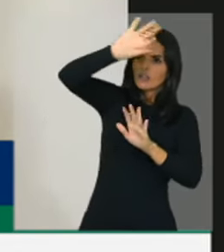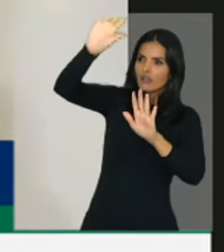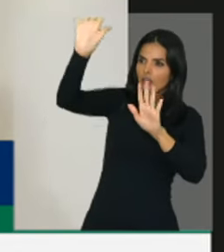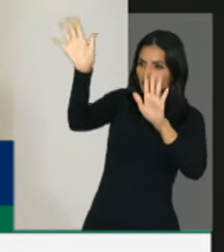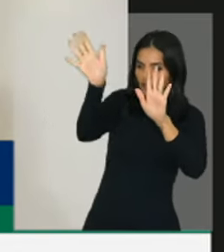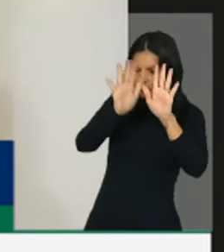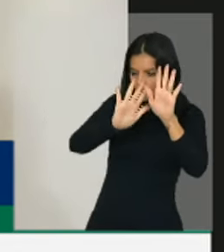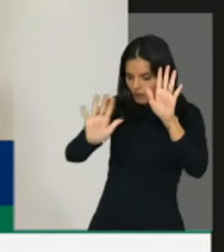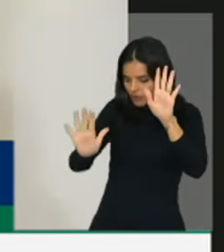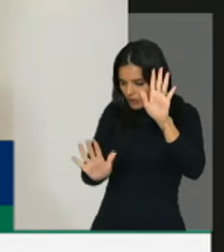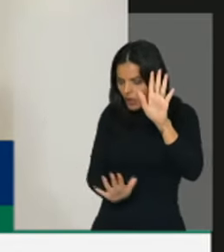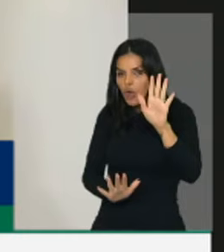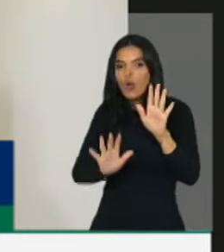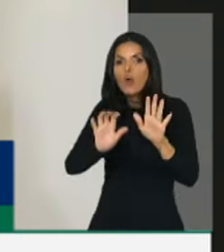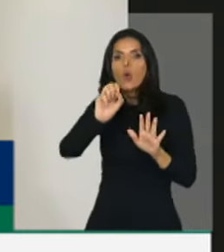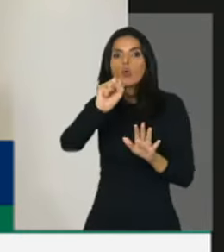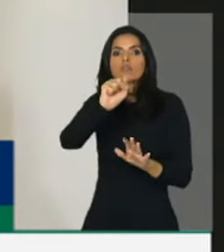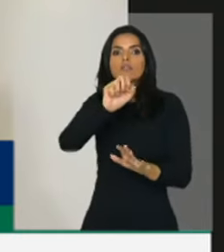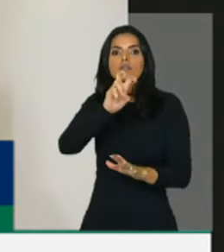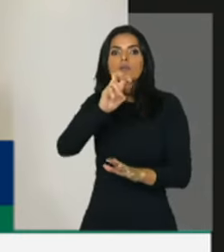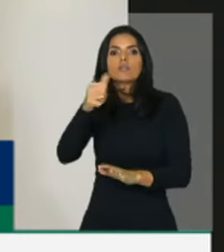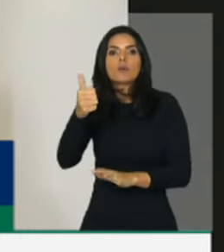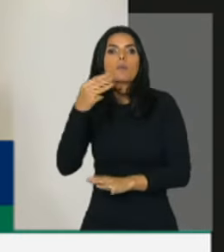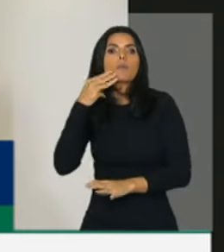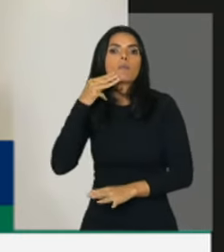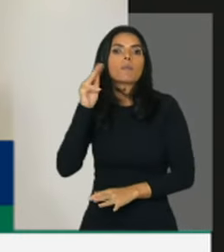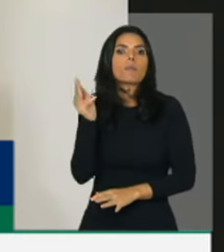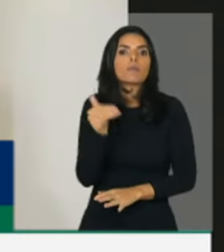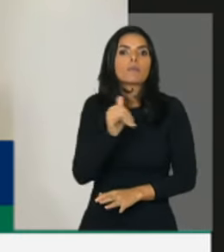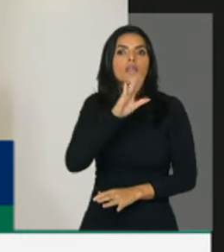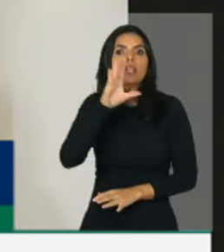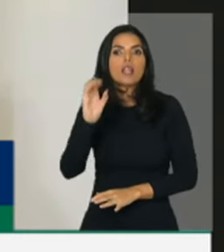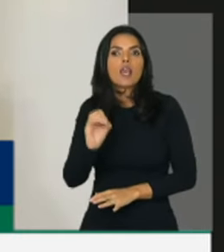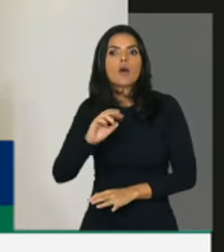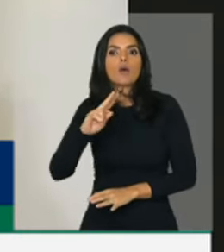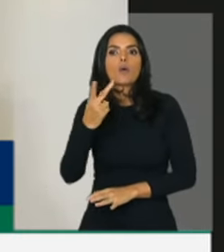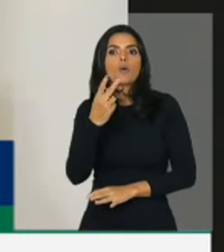MILHÕES DE HECTARES, 8,5 MILHÕES DE QUILÔMETROS QUADRADOS, E EM TERRA